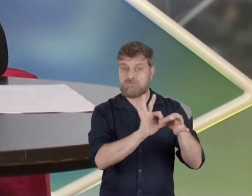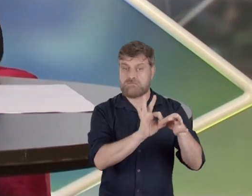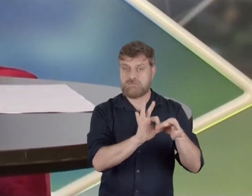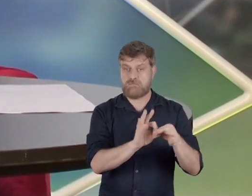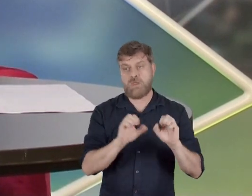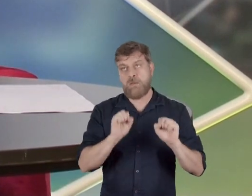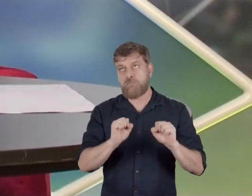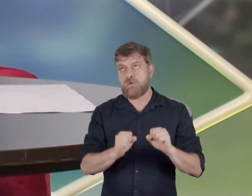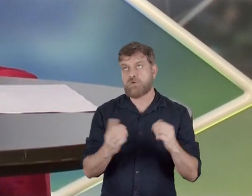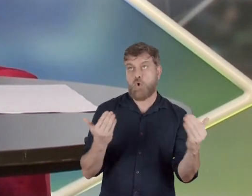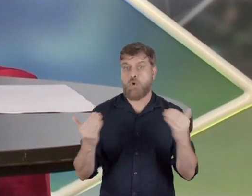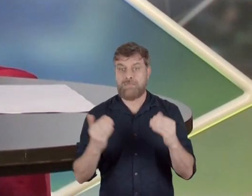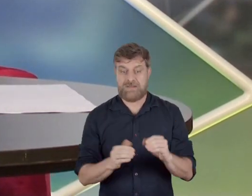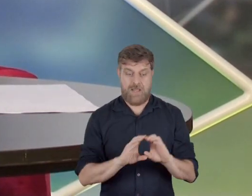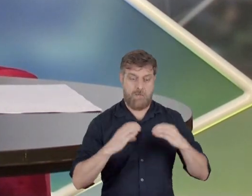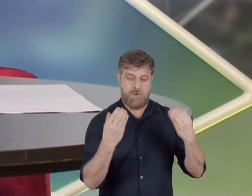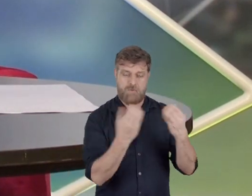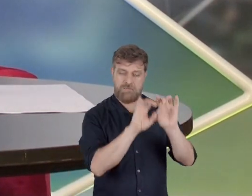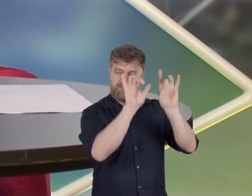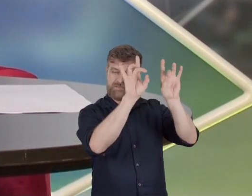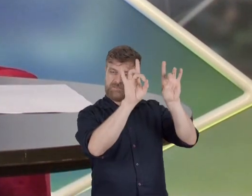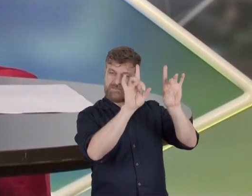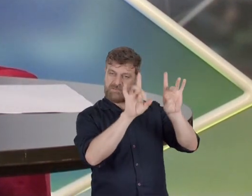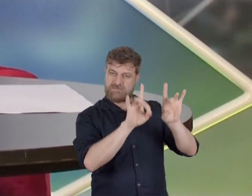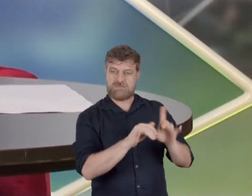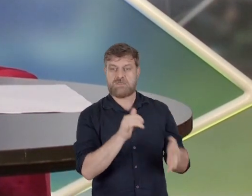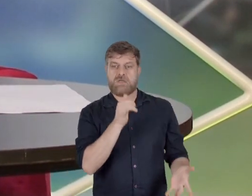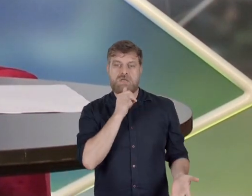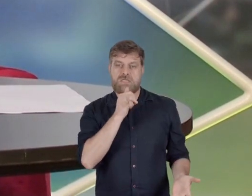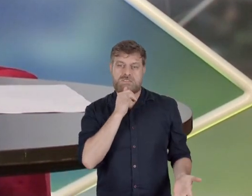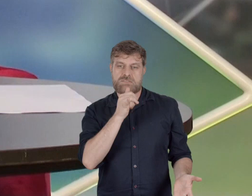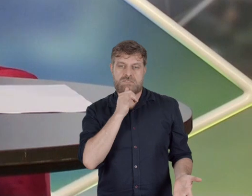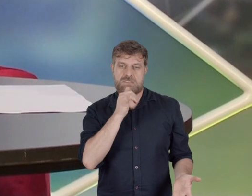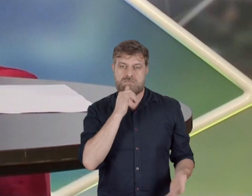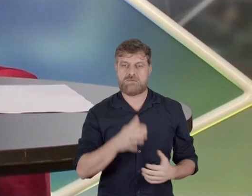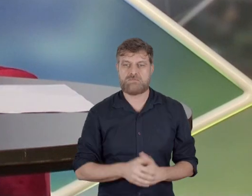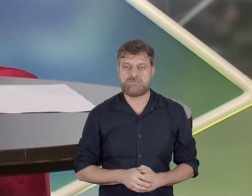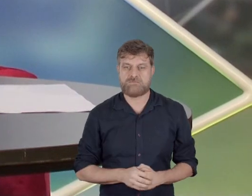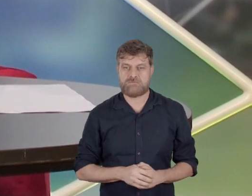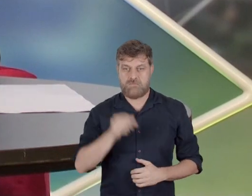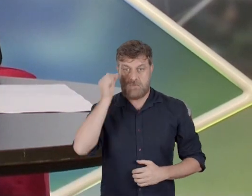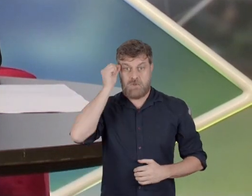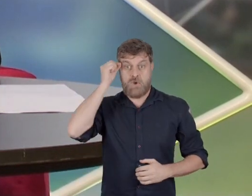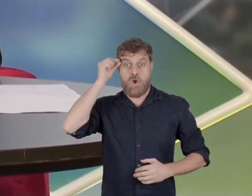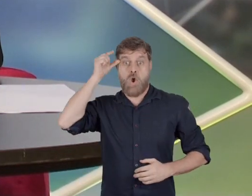Então a gente pode falar de uma comunidade muito específica, uma comunidade culturalmente